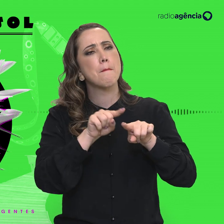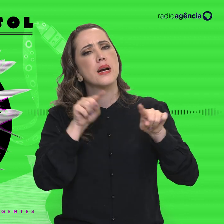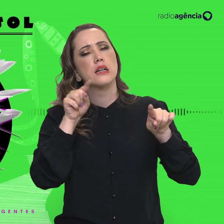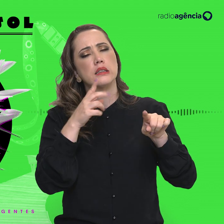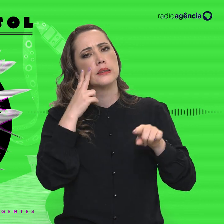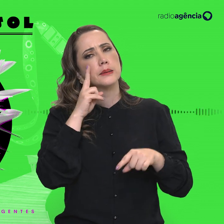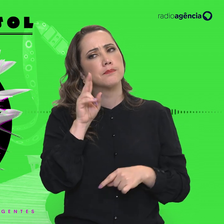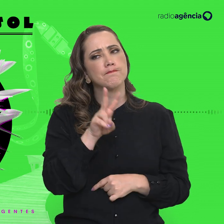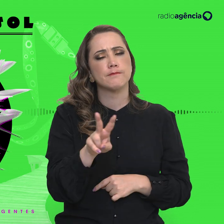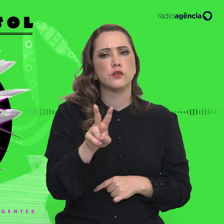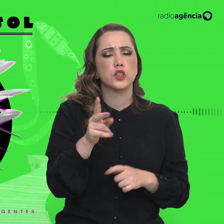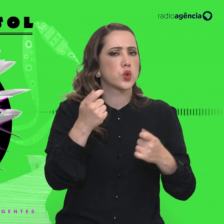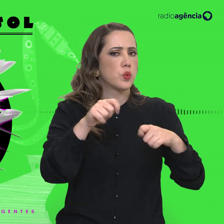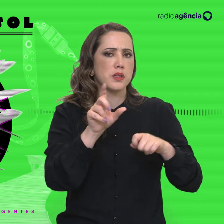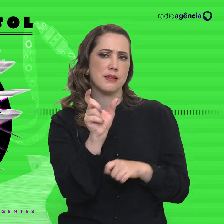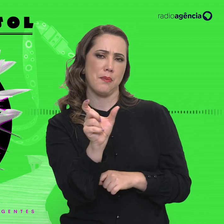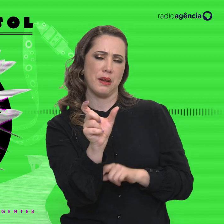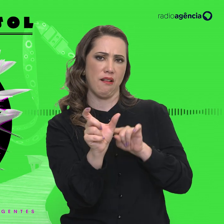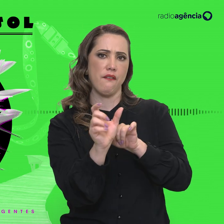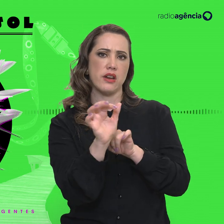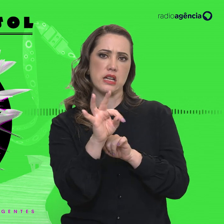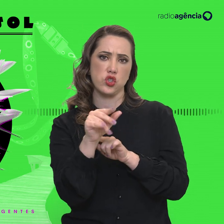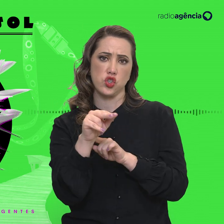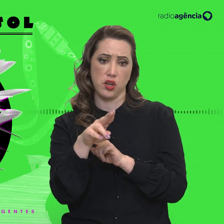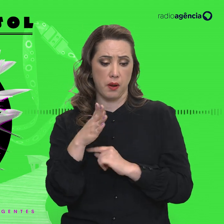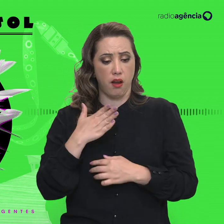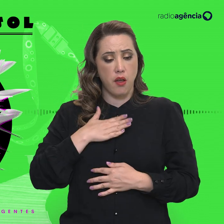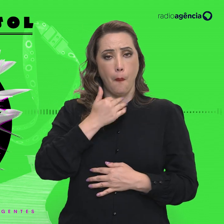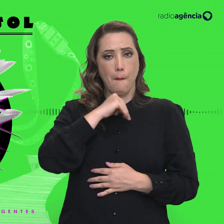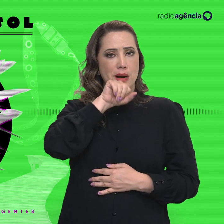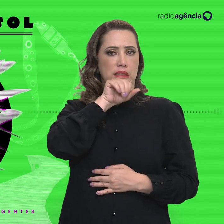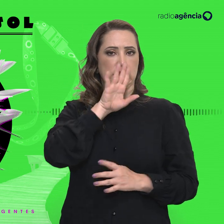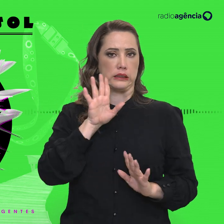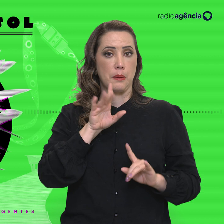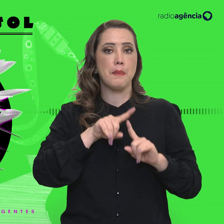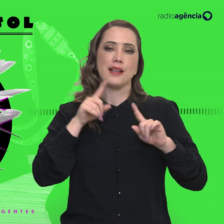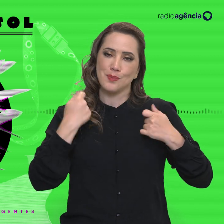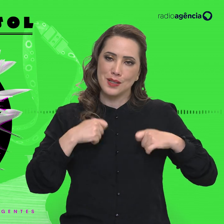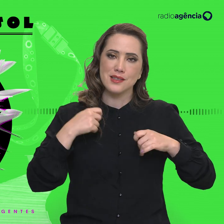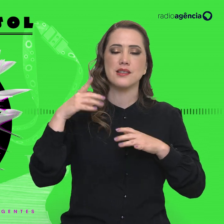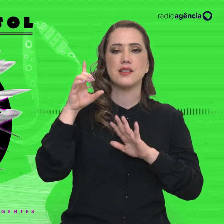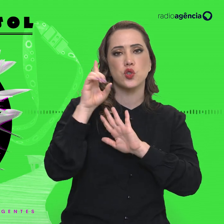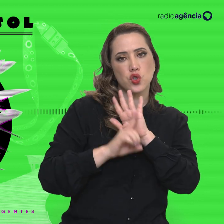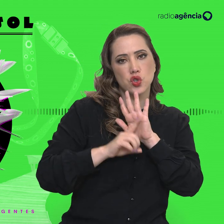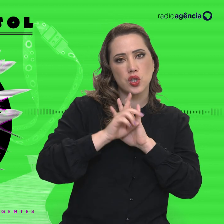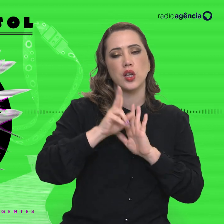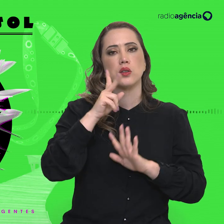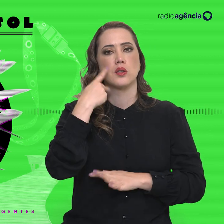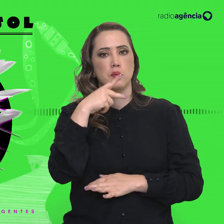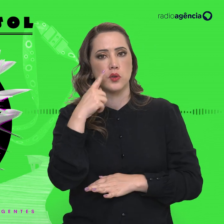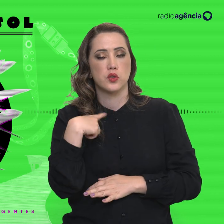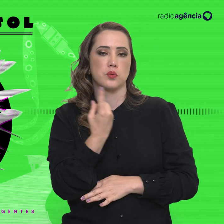seja importante para a garantia de direitos para intencionar políticas públicas efetivas para a nossa comunidade